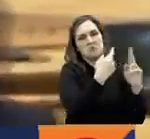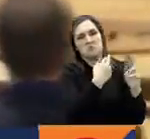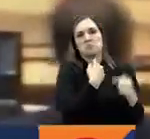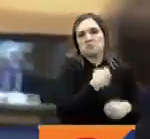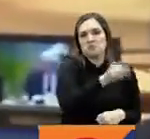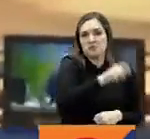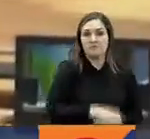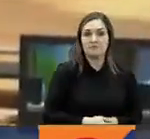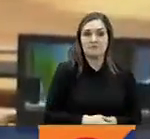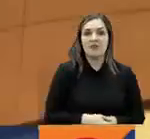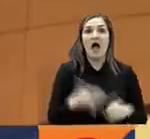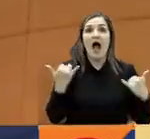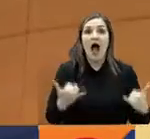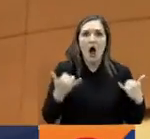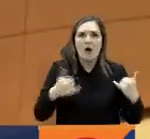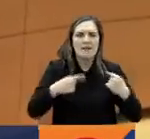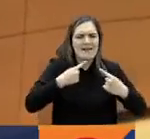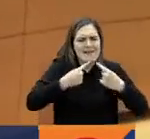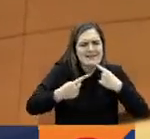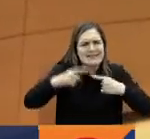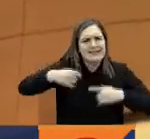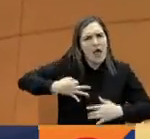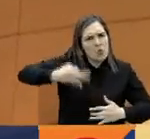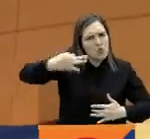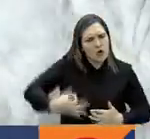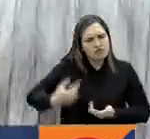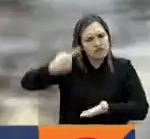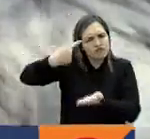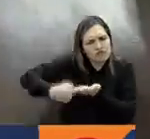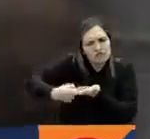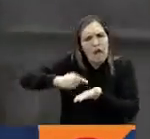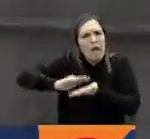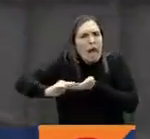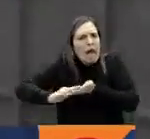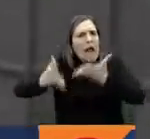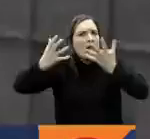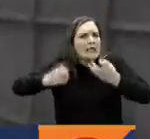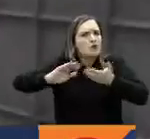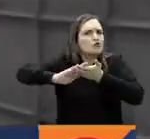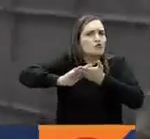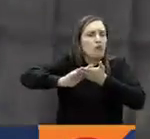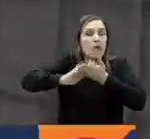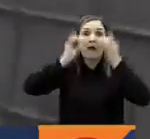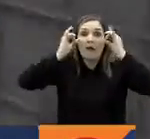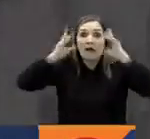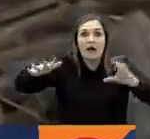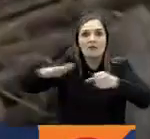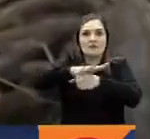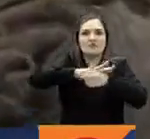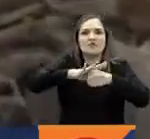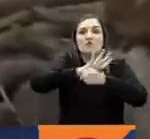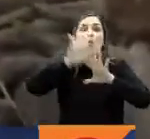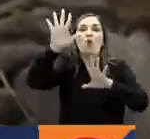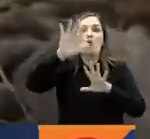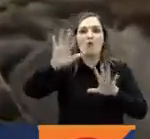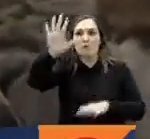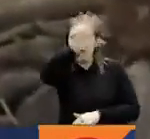DISCUTIR EL TEMA.>>>>>>>>>> LA RESISTE A LANGUIDECER POR